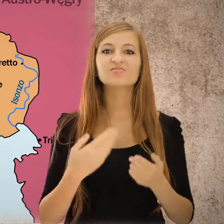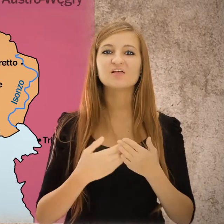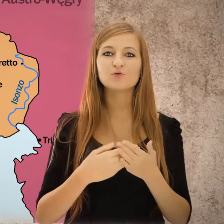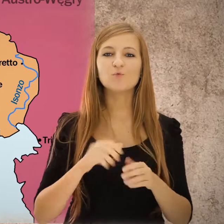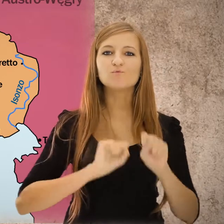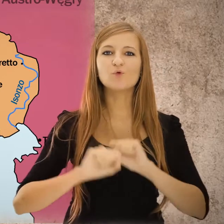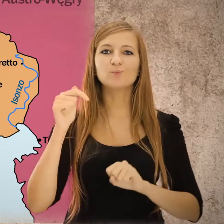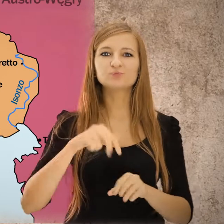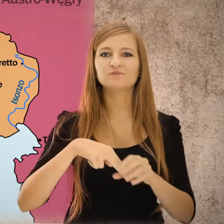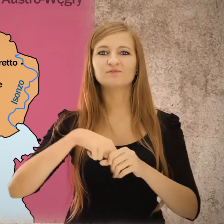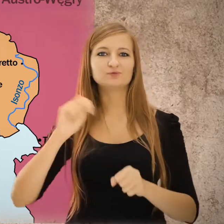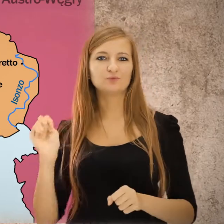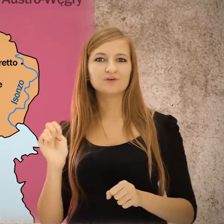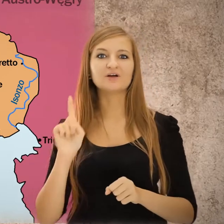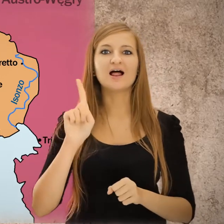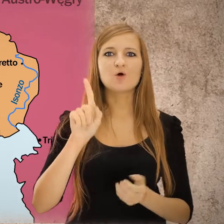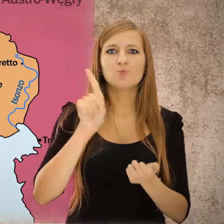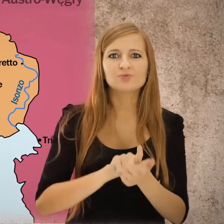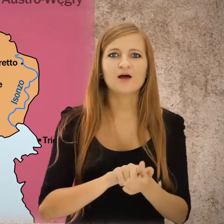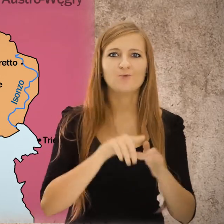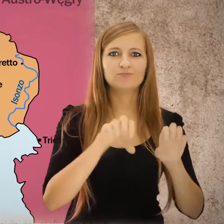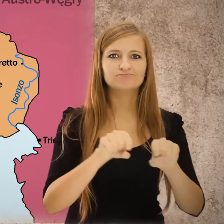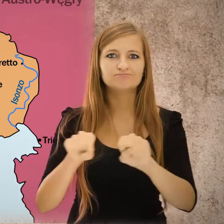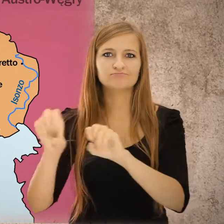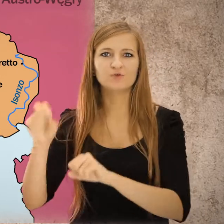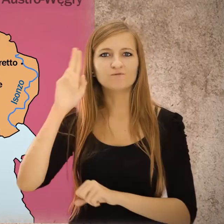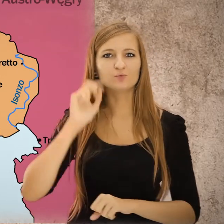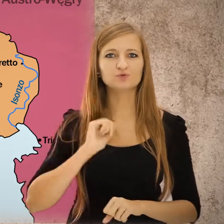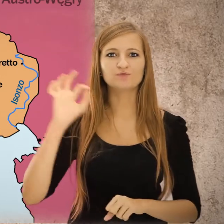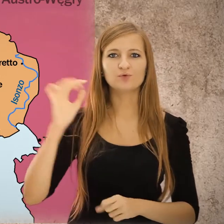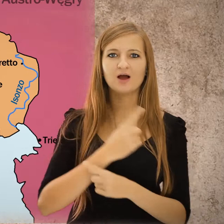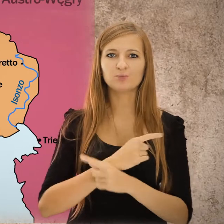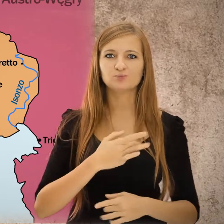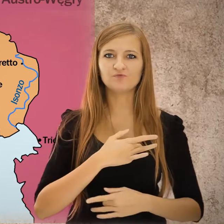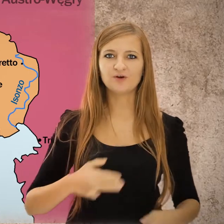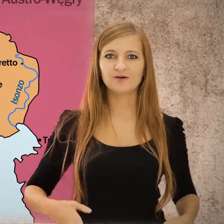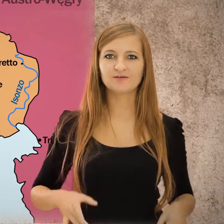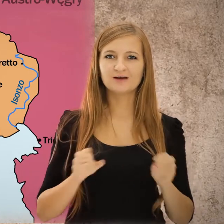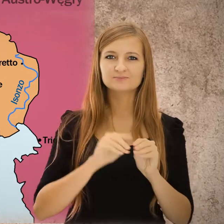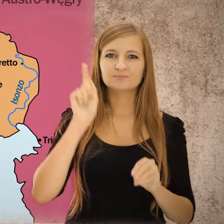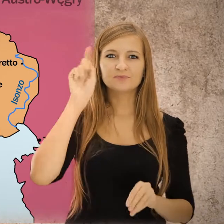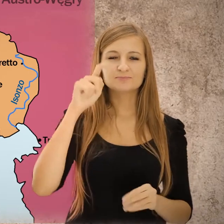Wojska włoskie musiały się cofać, zatrzymały wojska austrowęgierskie i niemieckie